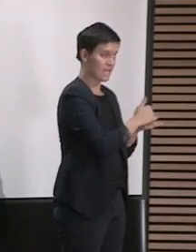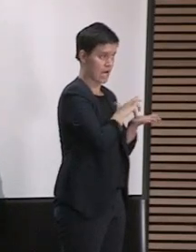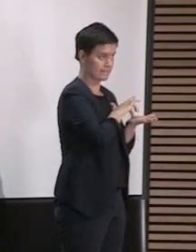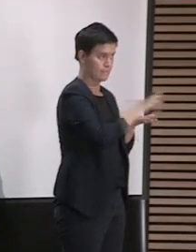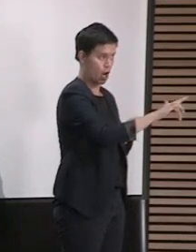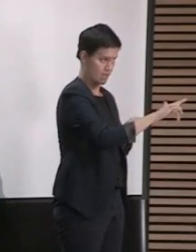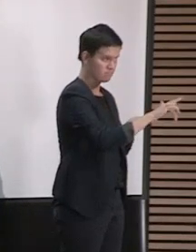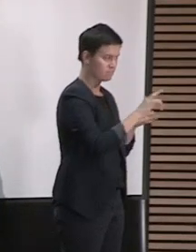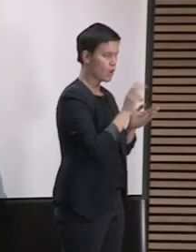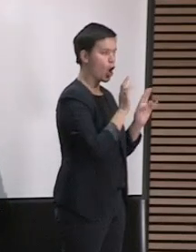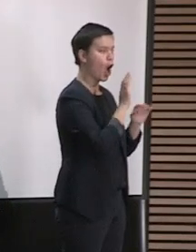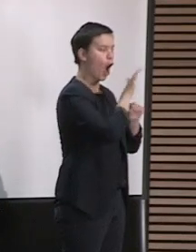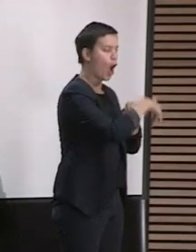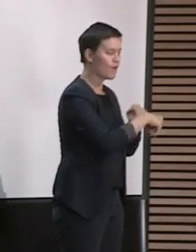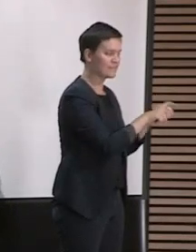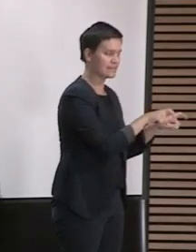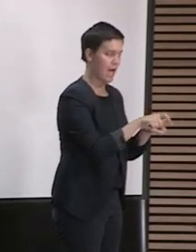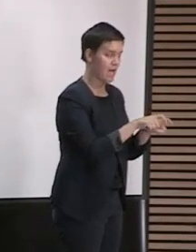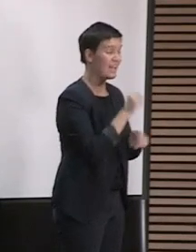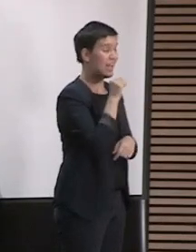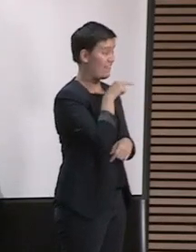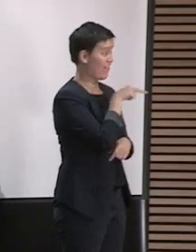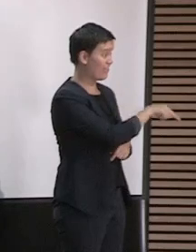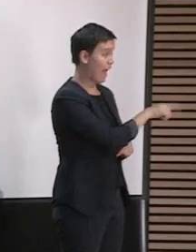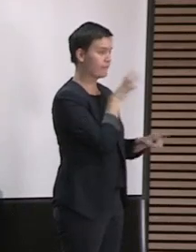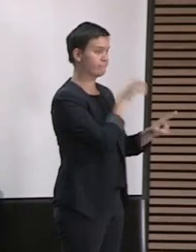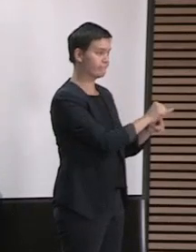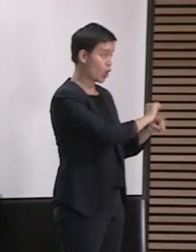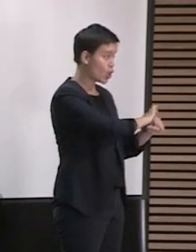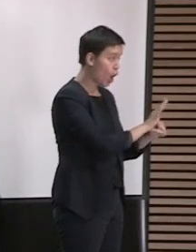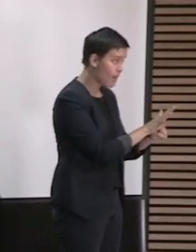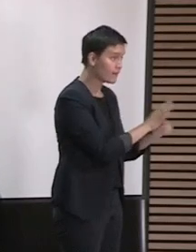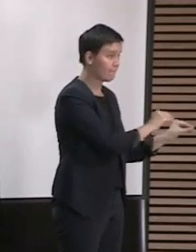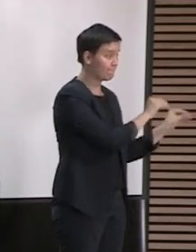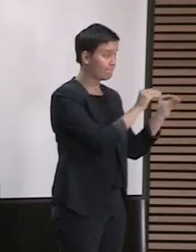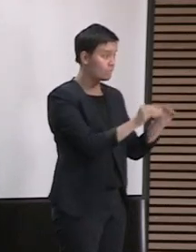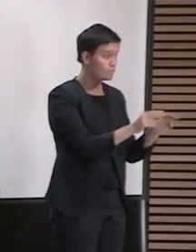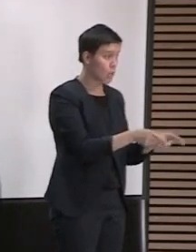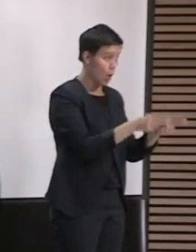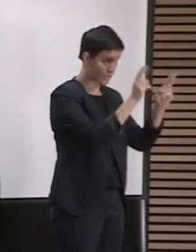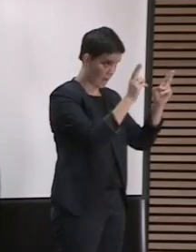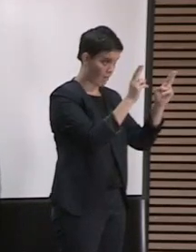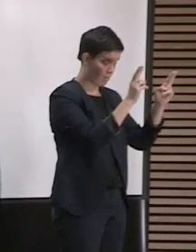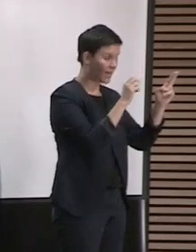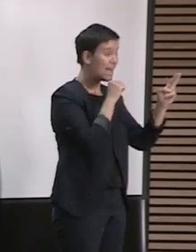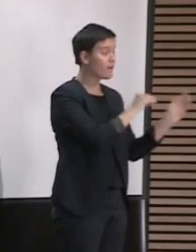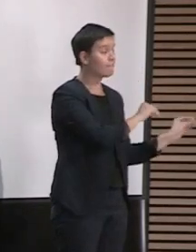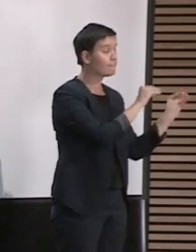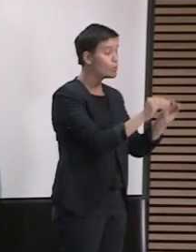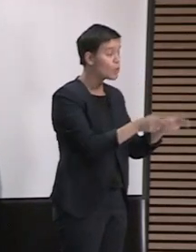McELNAY: Kaore au i tohutohu ki tetahi atu engari Ka titiro au ki a koe ka hoki mai ki a koe. TE